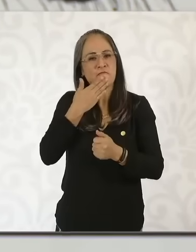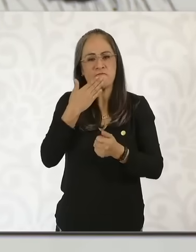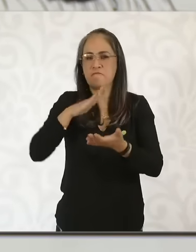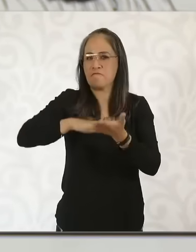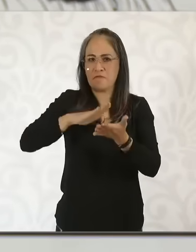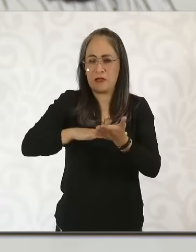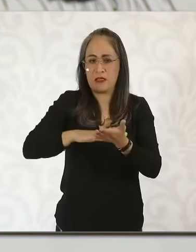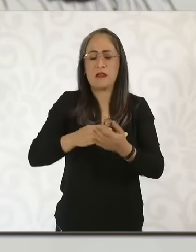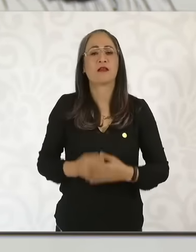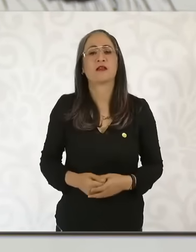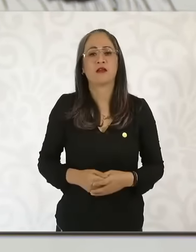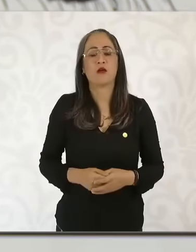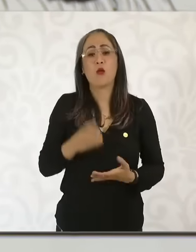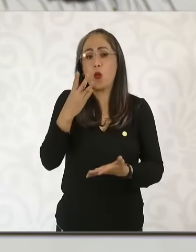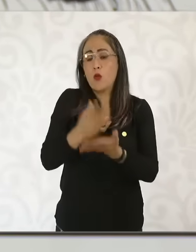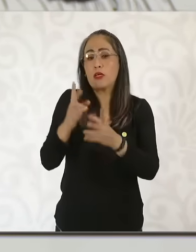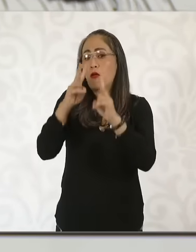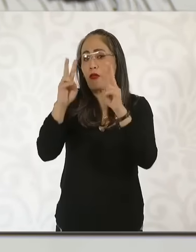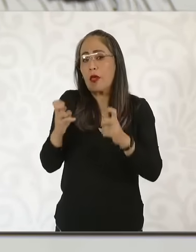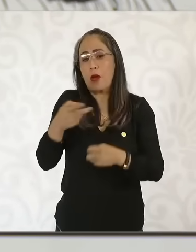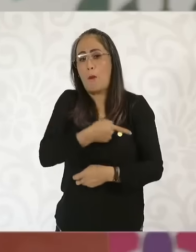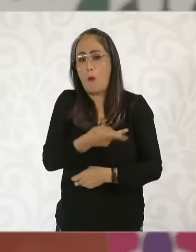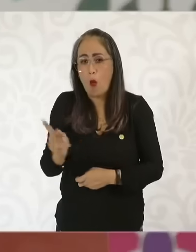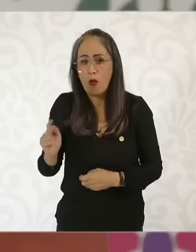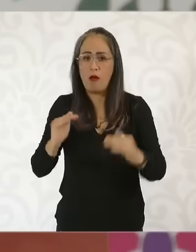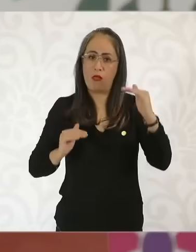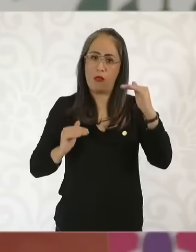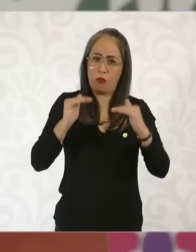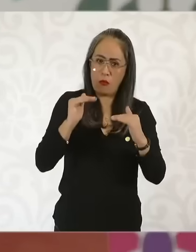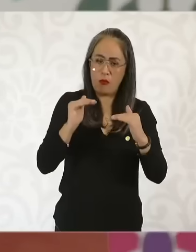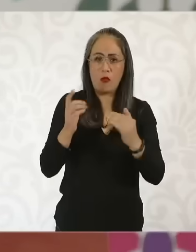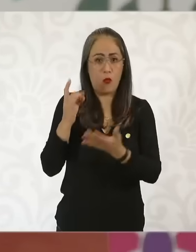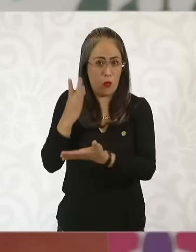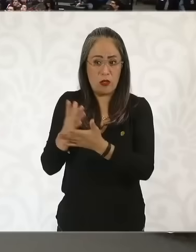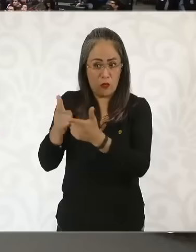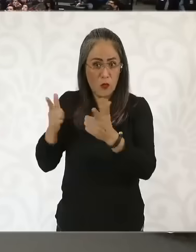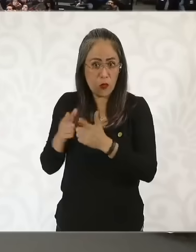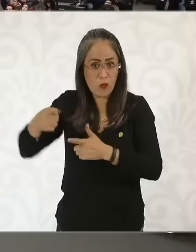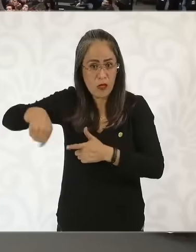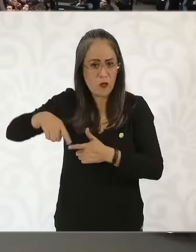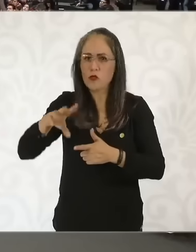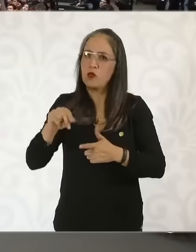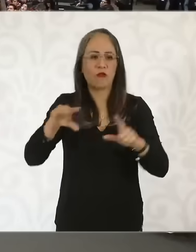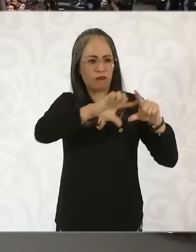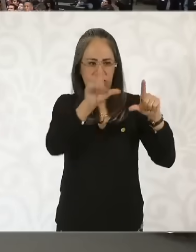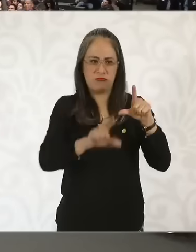disminuir pobreza y desigualdad, sino para todo el país. Gracias, doctora Wind, para todos. Gracias.